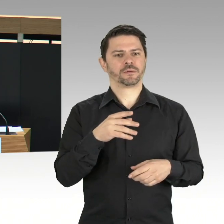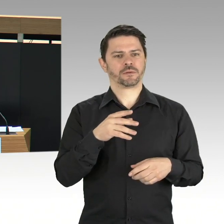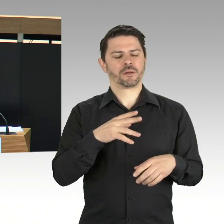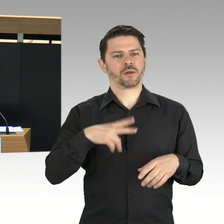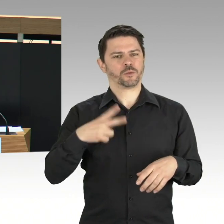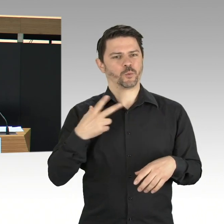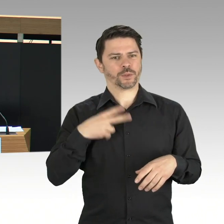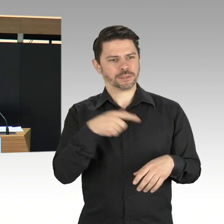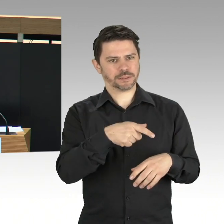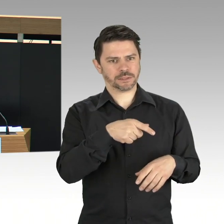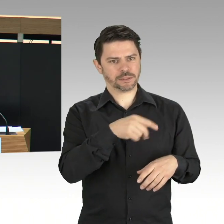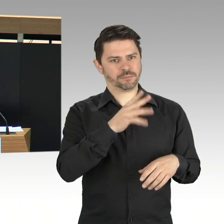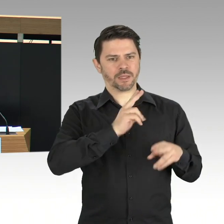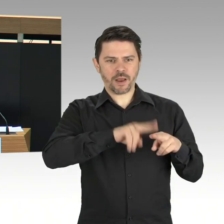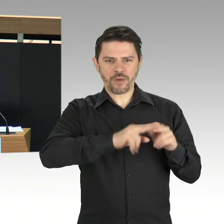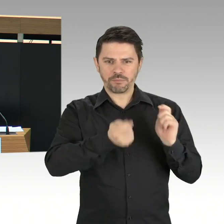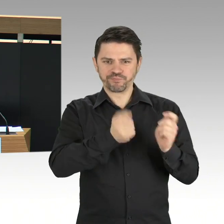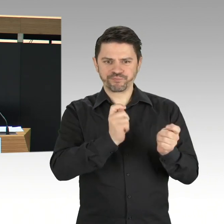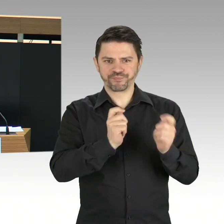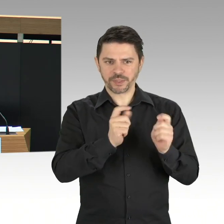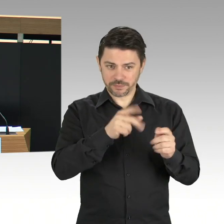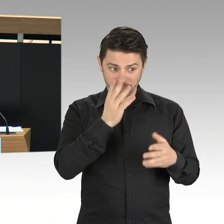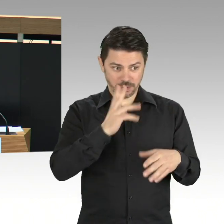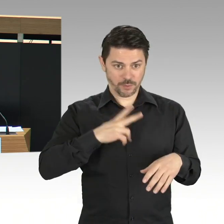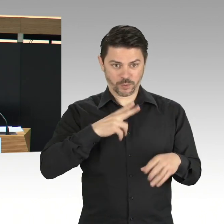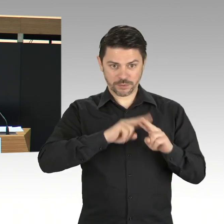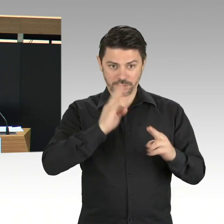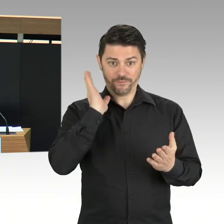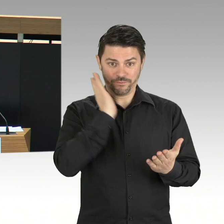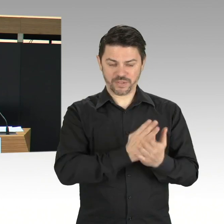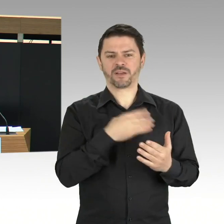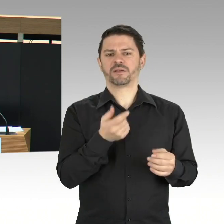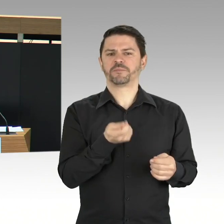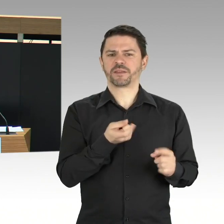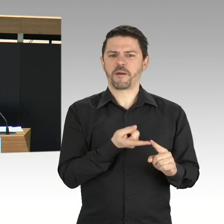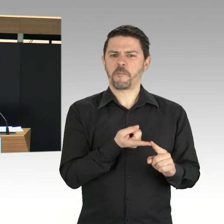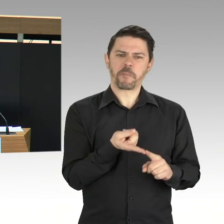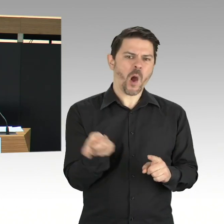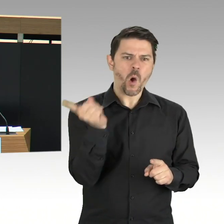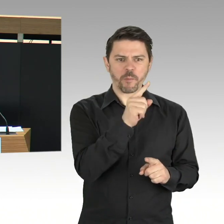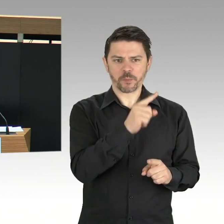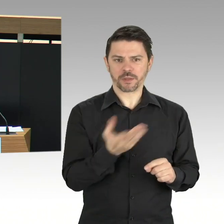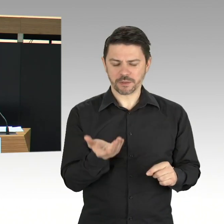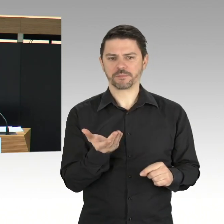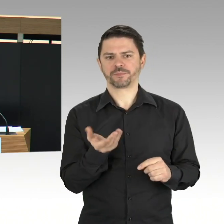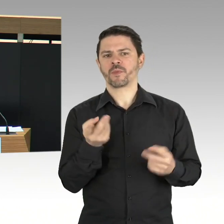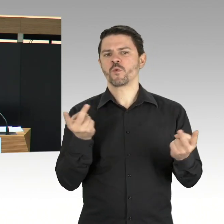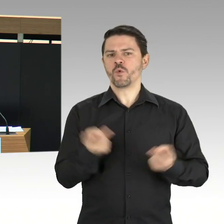aber das sind doch Schlagzeilen, die erleben wir schon seit 2011 und die betroffenen Menschen und auch wir Politiker,